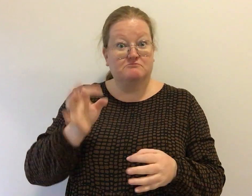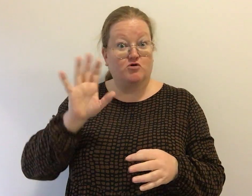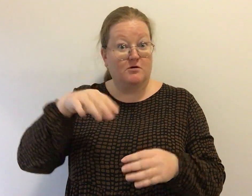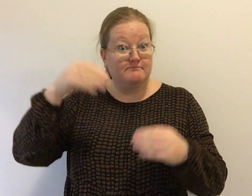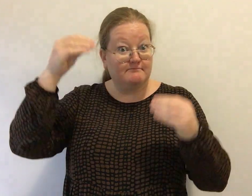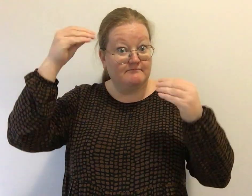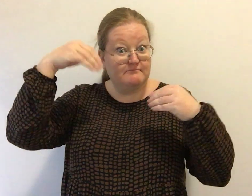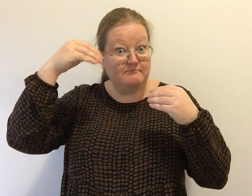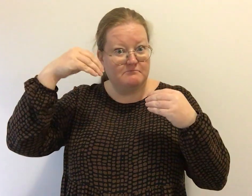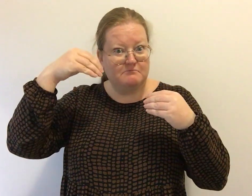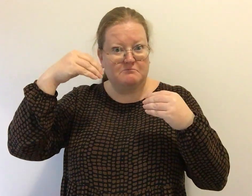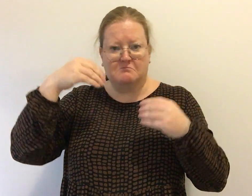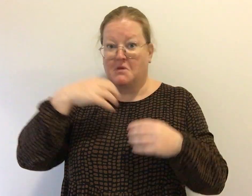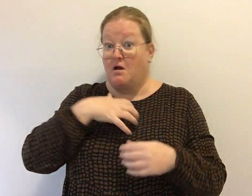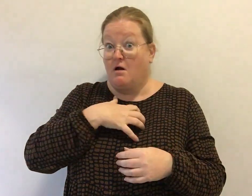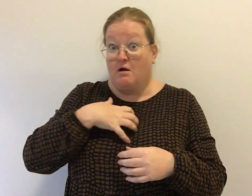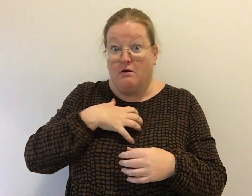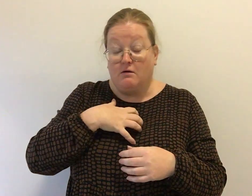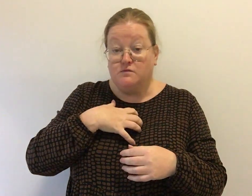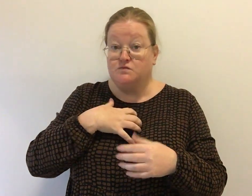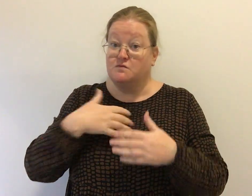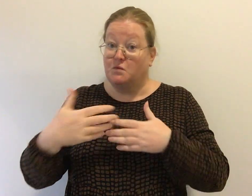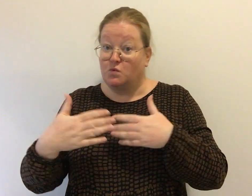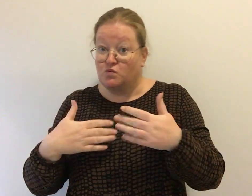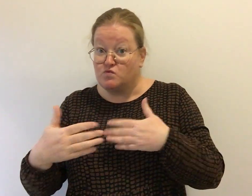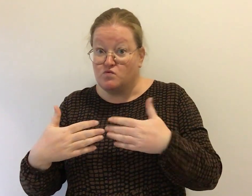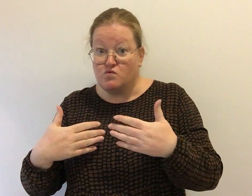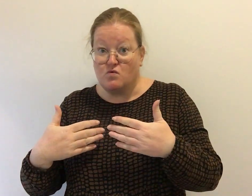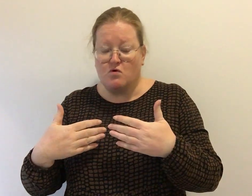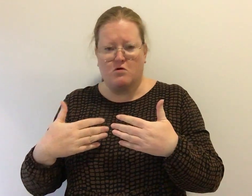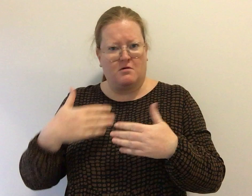Millaista on teatterin opiskelu? Entäpä teatteri harrastuksena tai työnä?